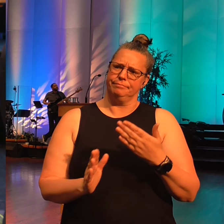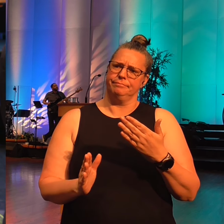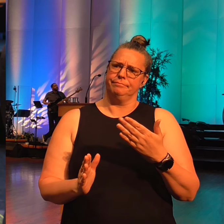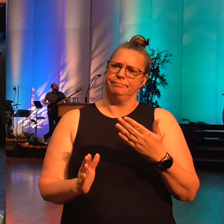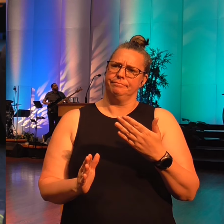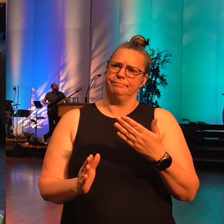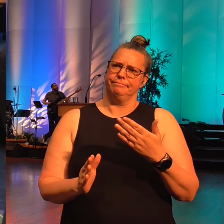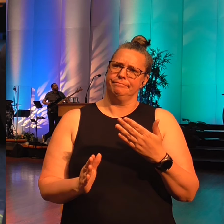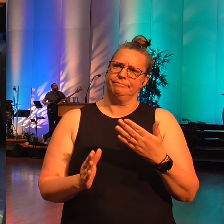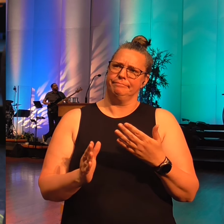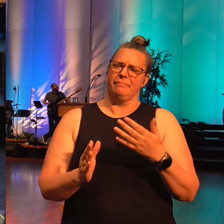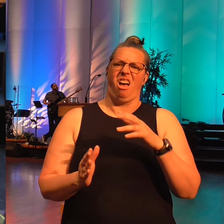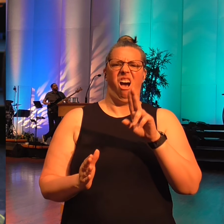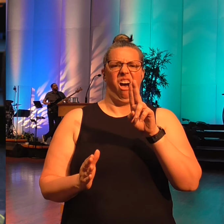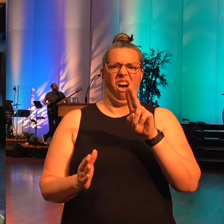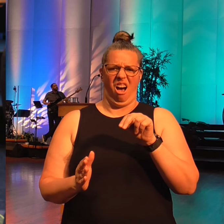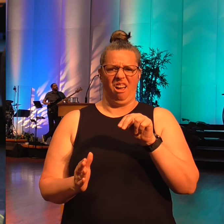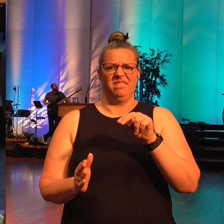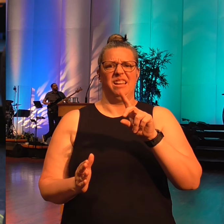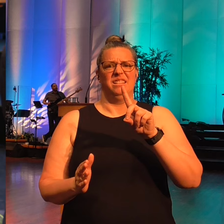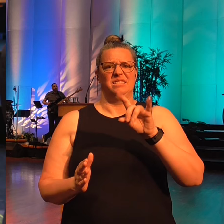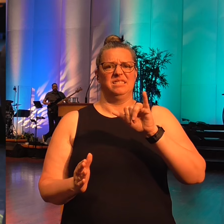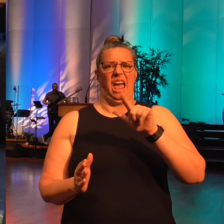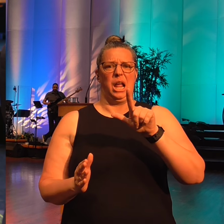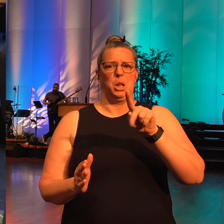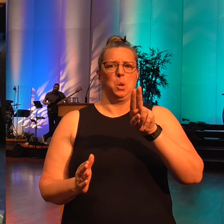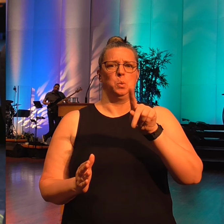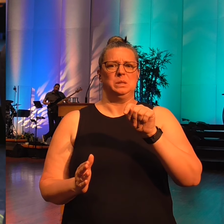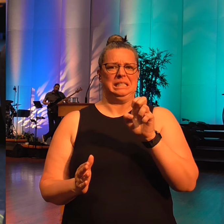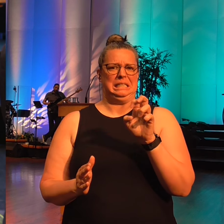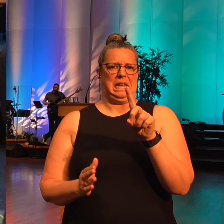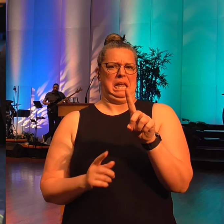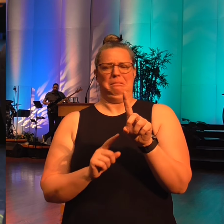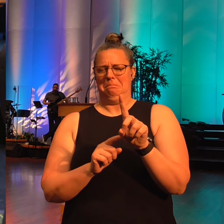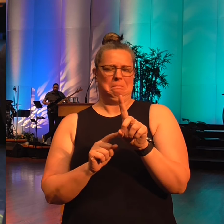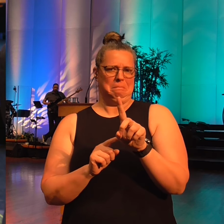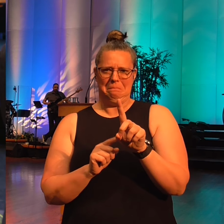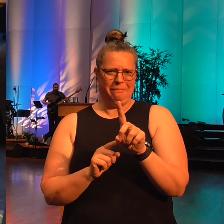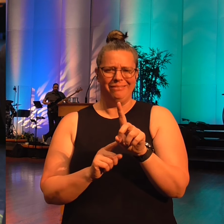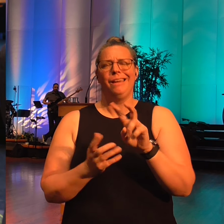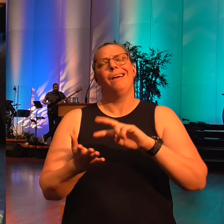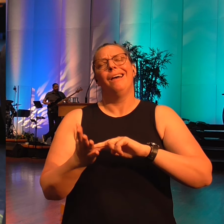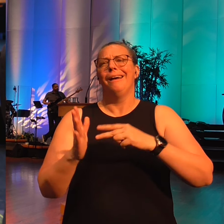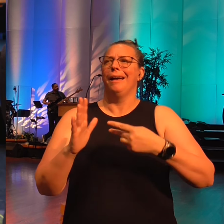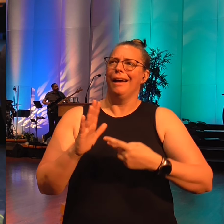un camino dentro de ti Tienes un genio original aquí Tienes un destino Y es solo aprendiendo